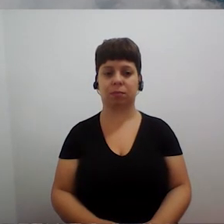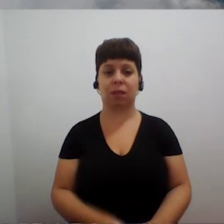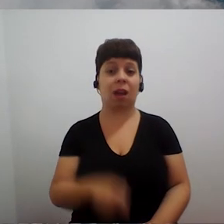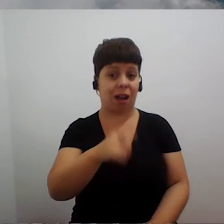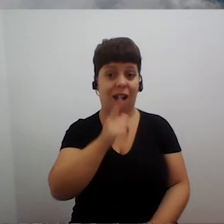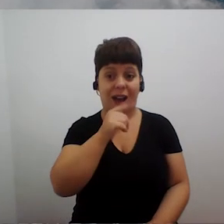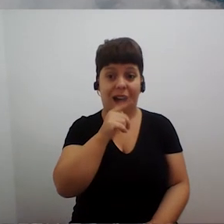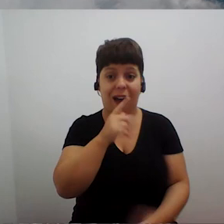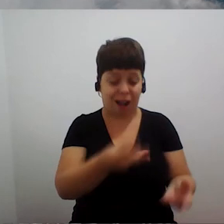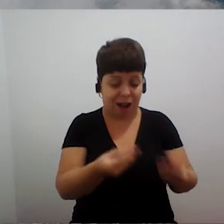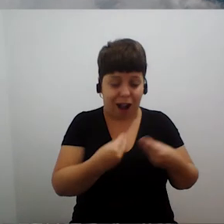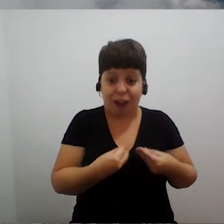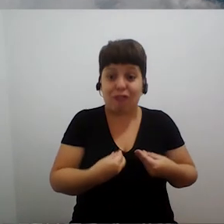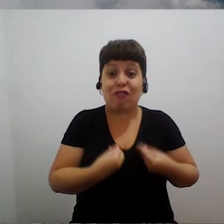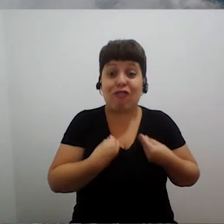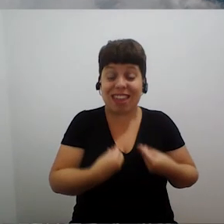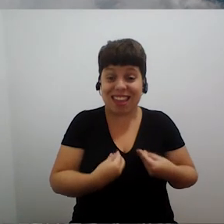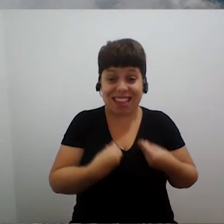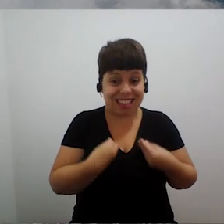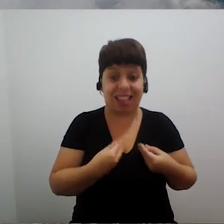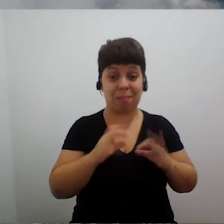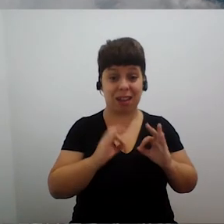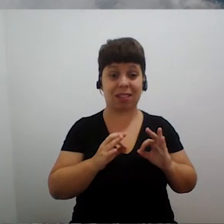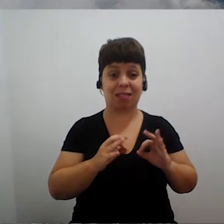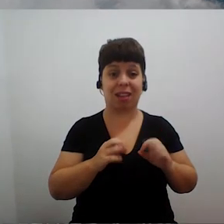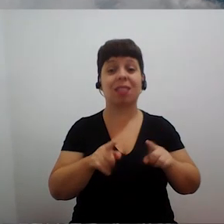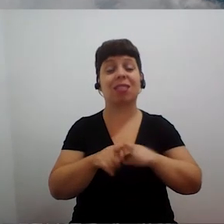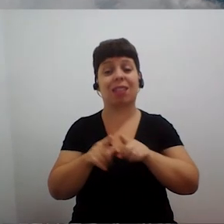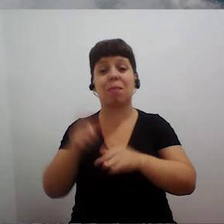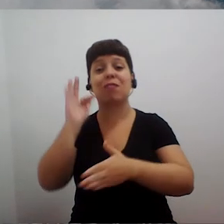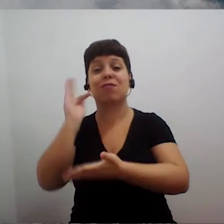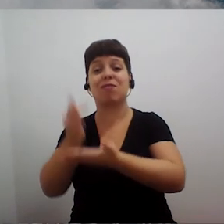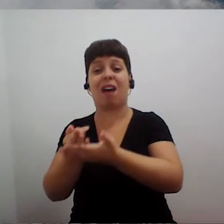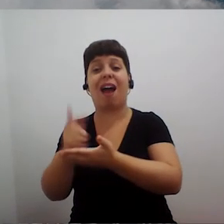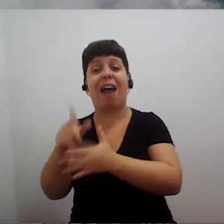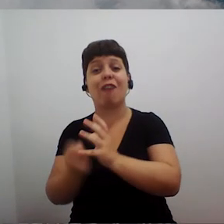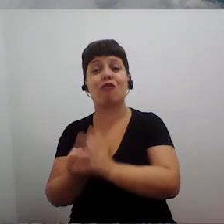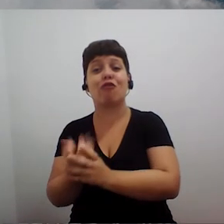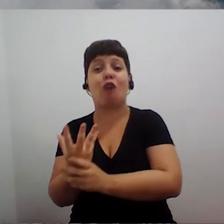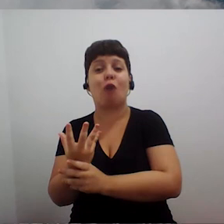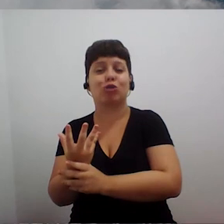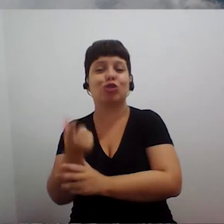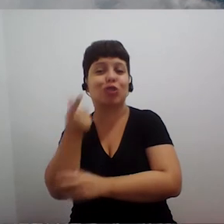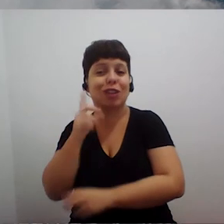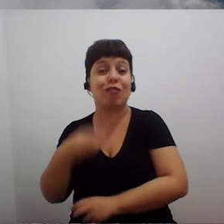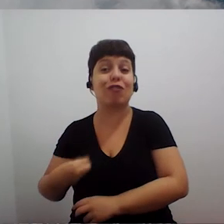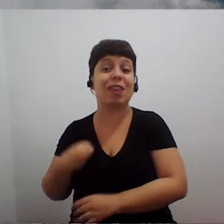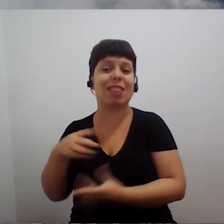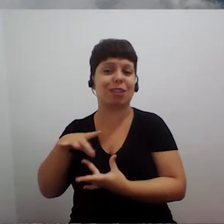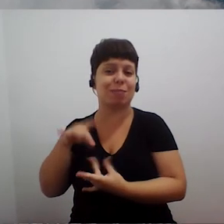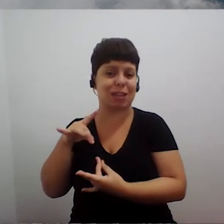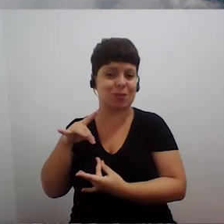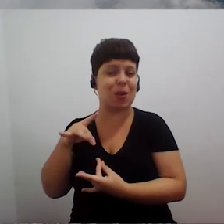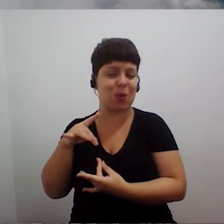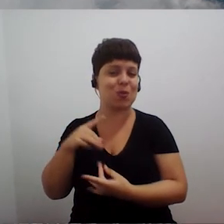da nossa sobrevivência material, também a fé é a fonte da nossa sobrevivência espiritual por isso